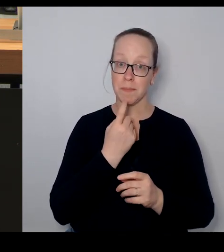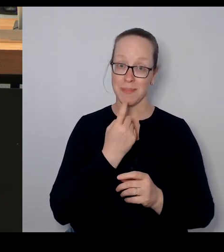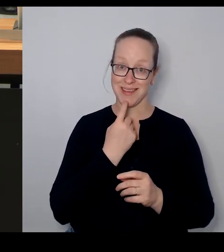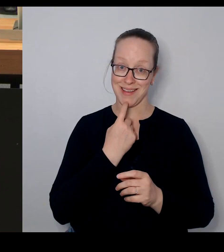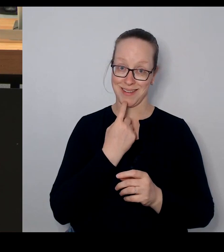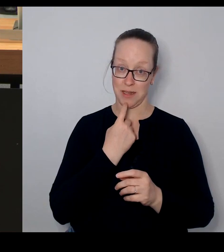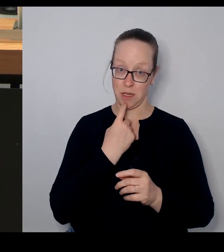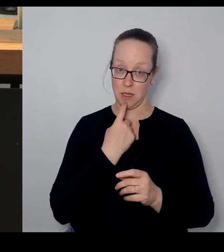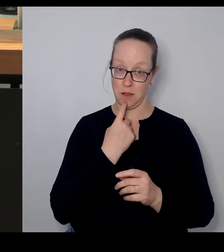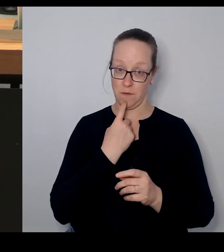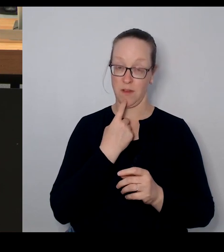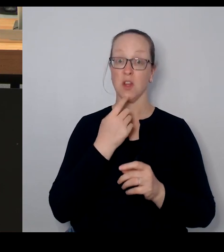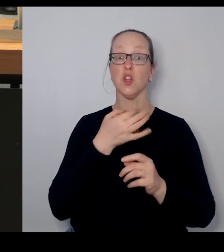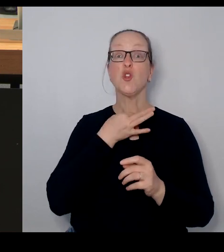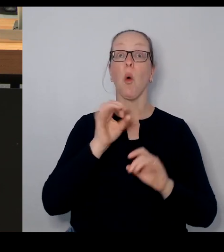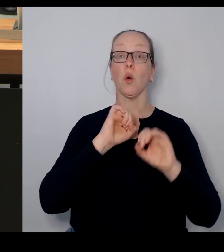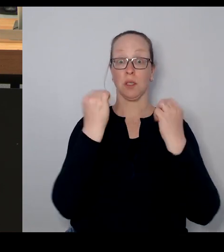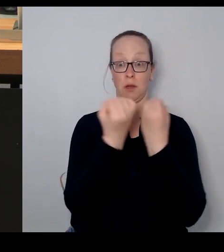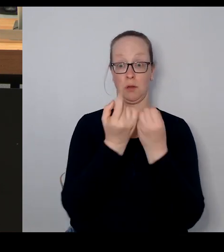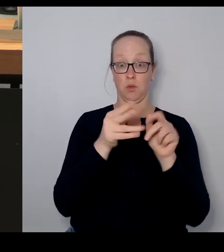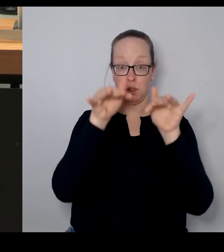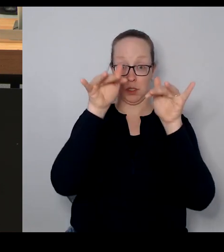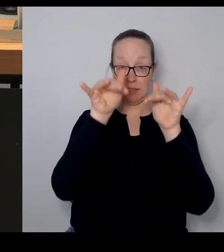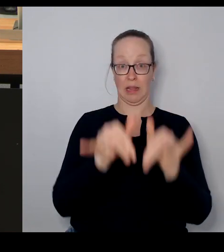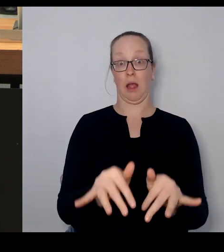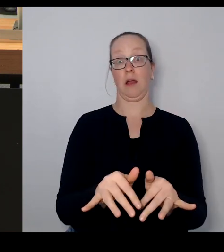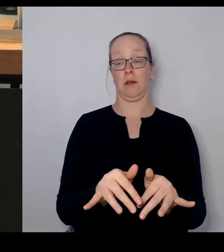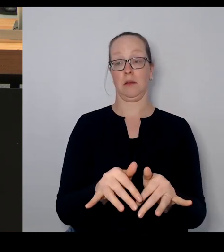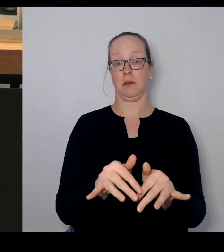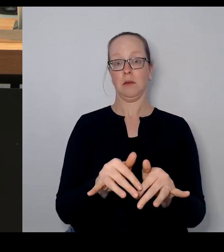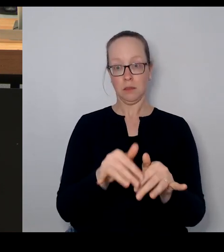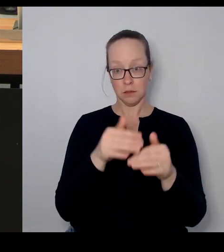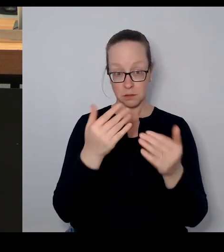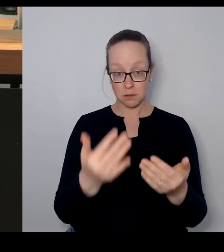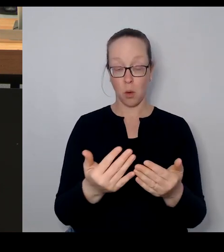Und die ist eben da, zuletzt durch den großen Flüchtlingsstrom aus